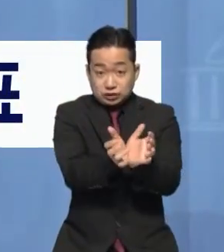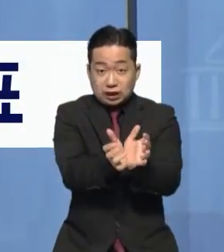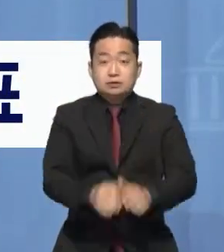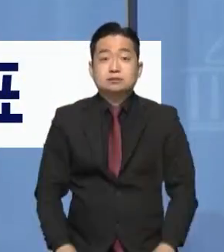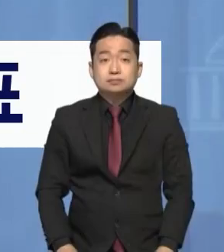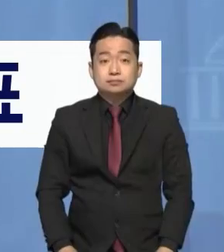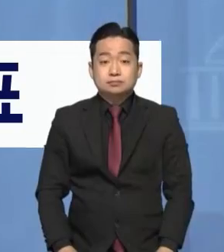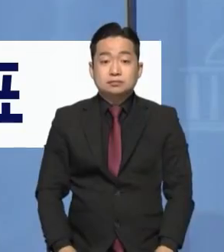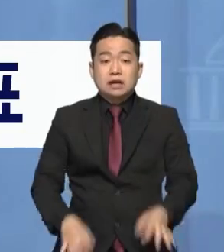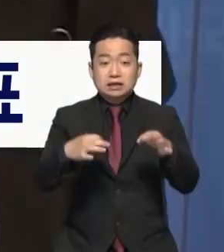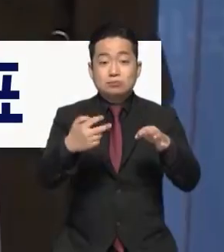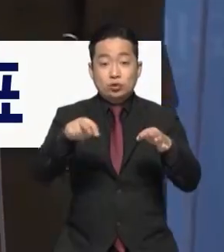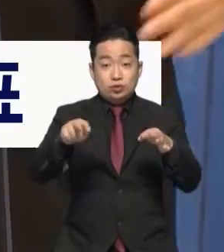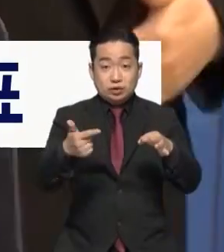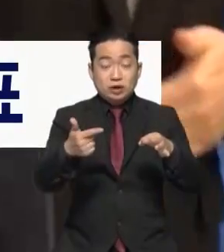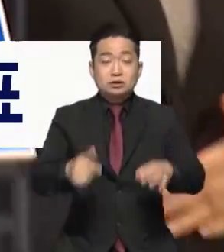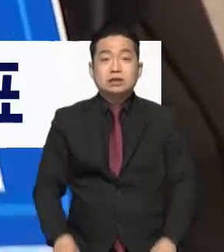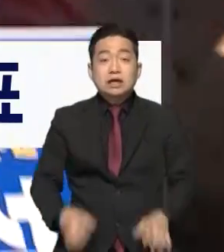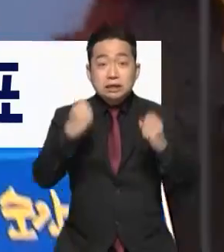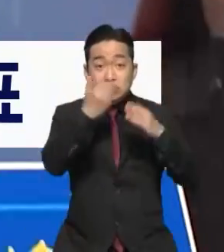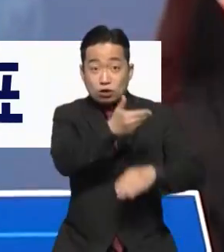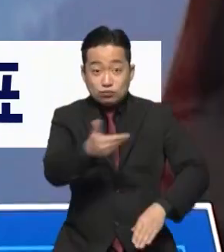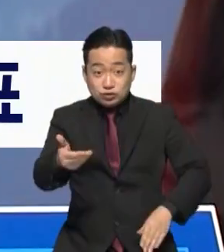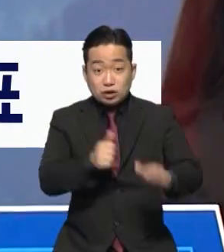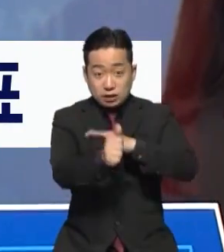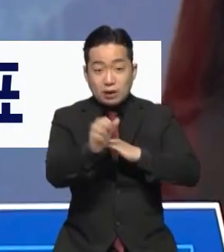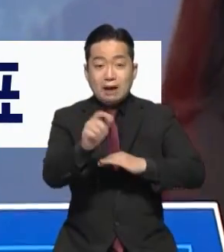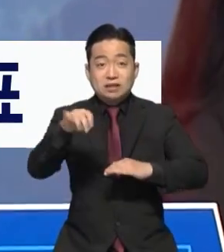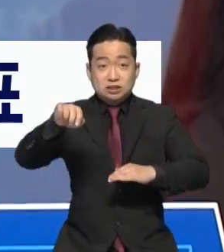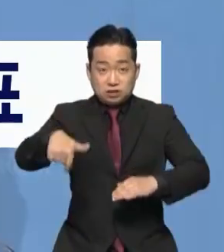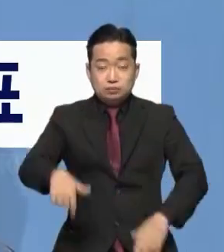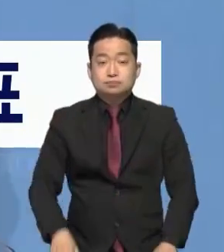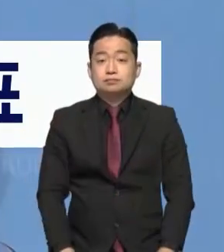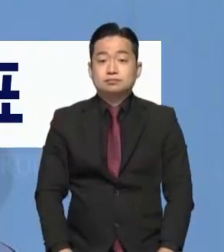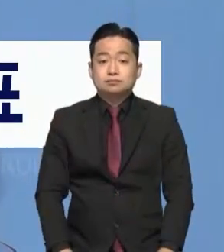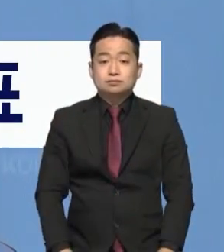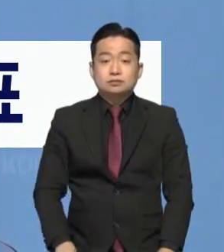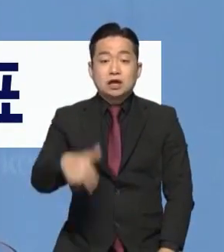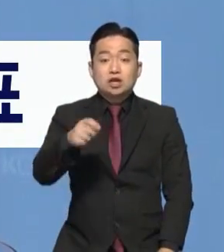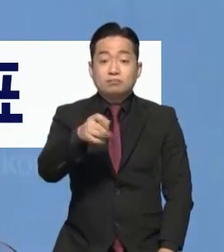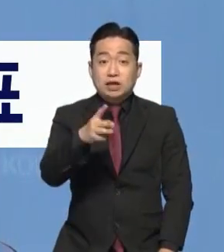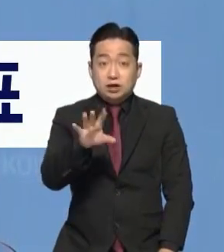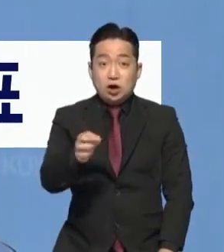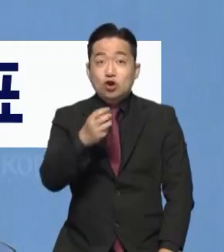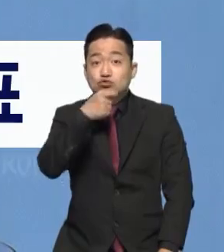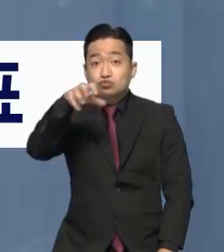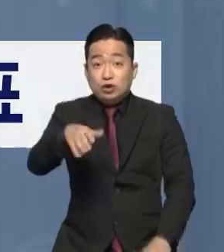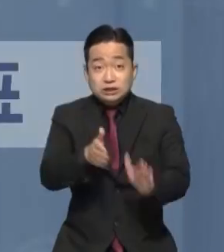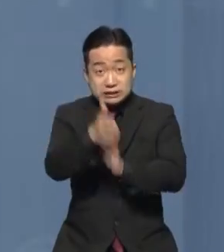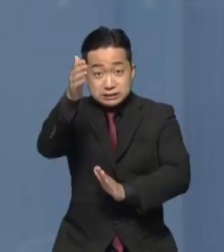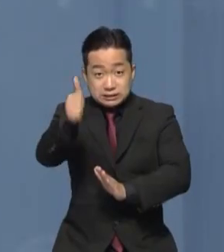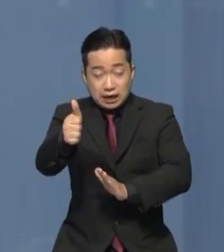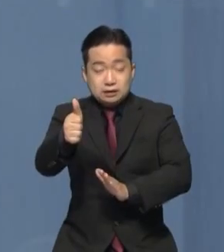후보에는 김동연 전 새로운 물결대표, 안민석, 조정식 의원, 염태영 전 수원시장 드이 출사표를 냈습니다.